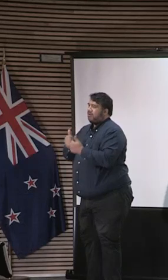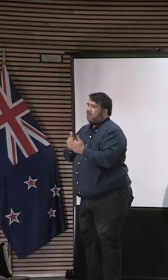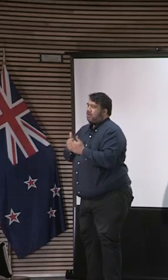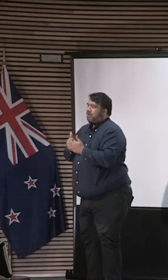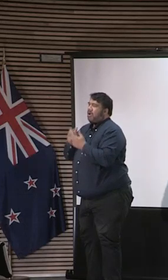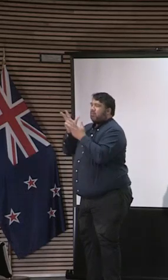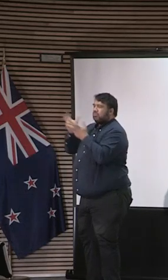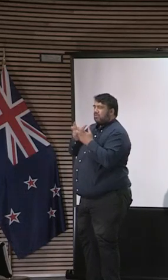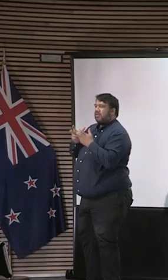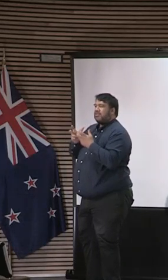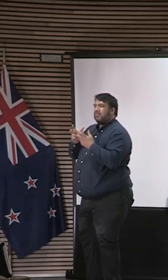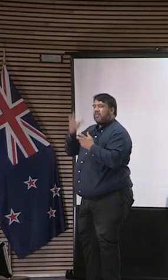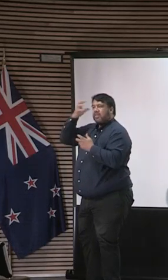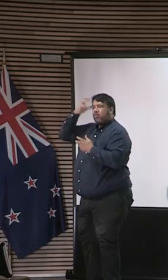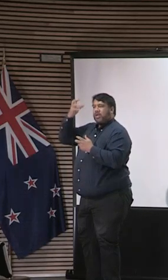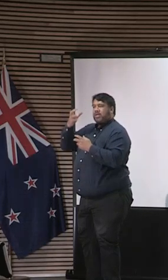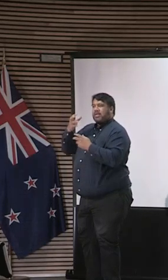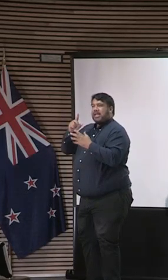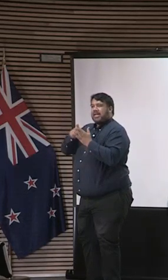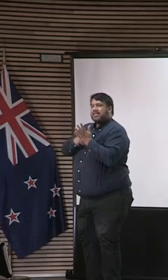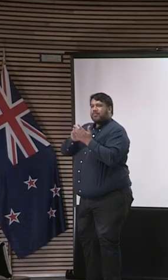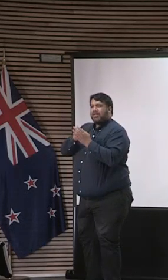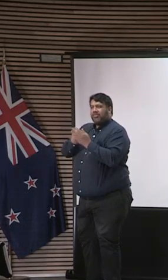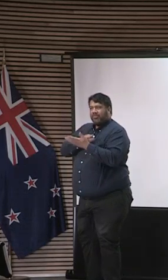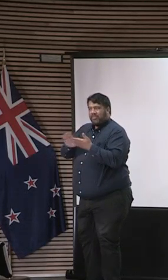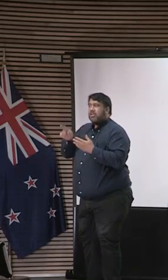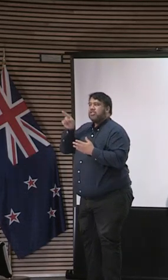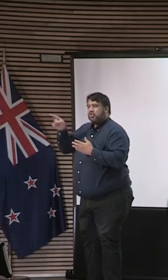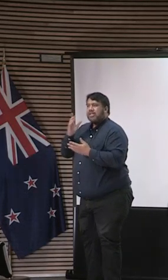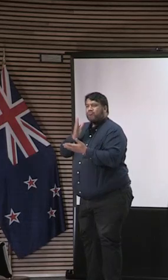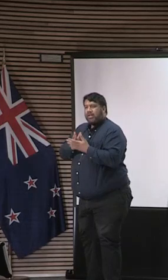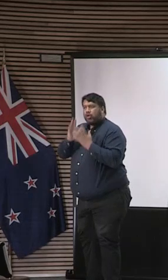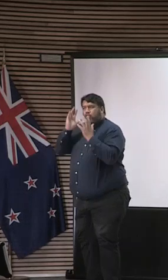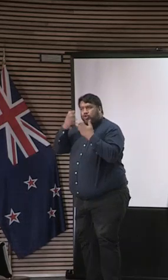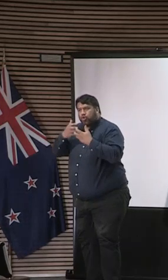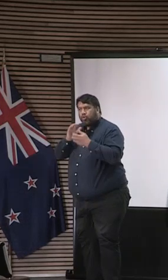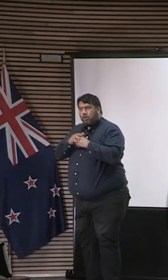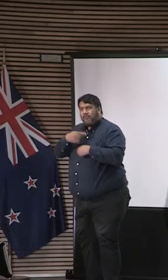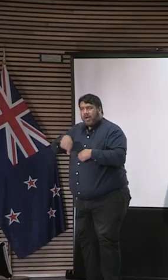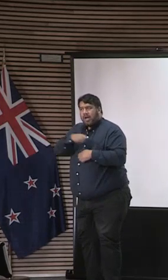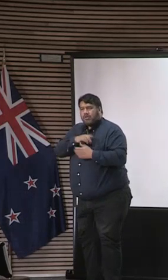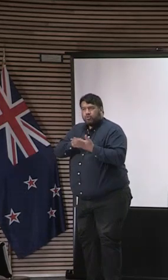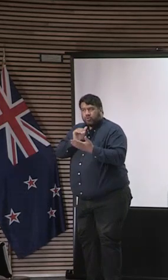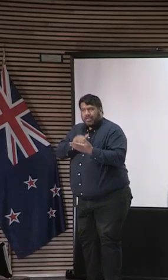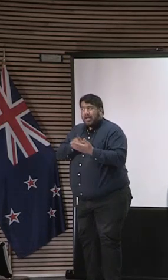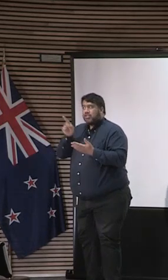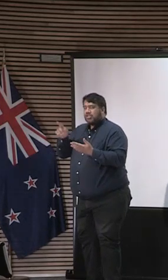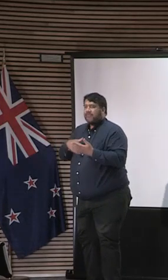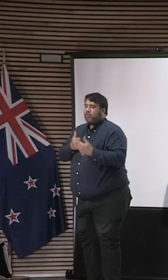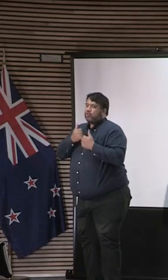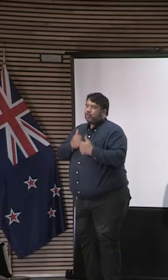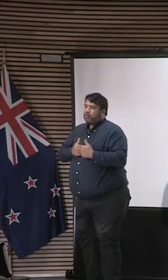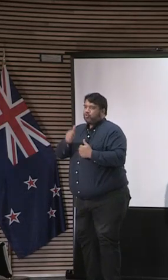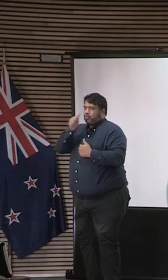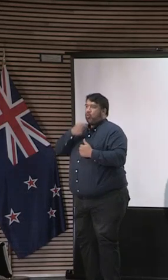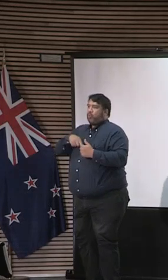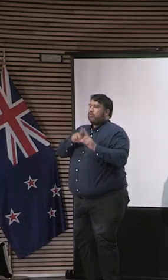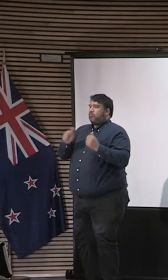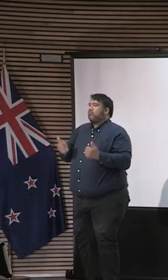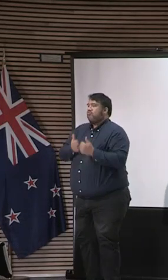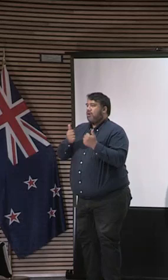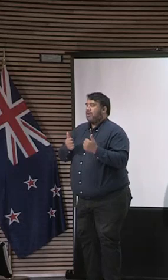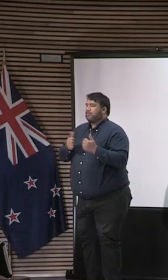te ao. Na ahakoa e kore ko te